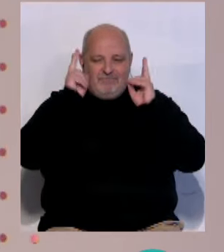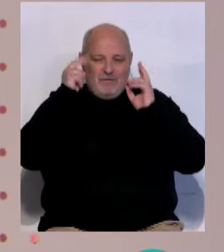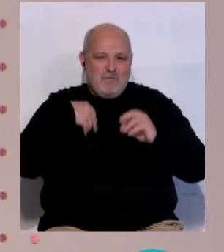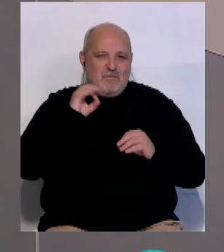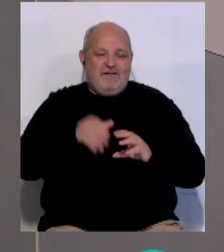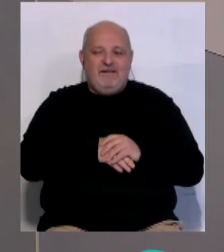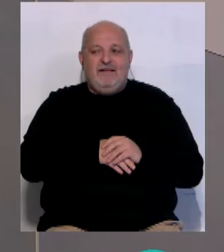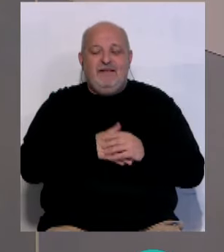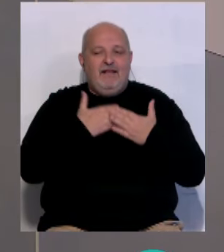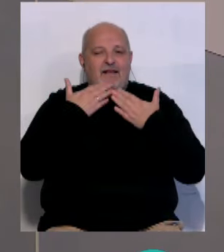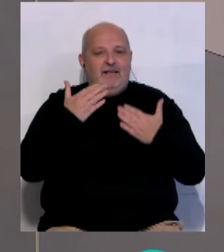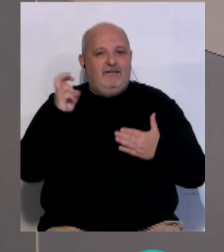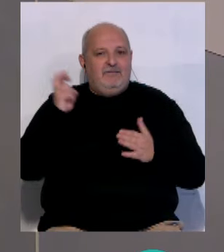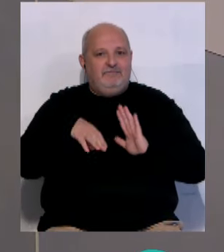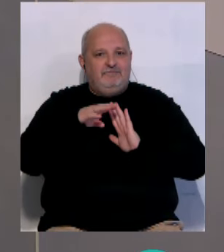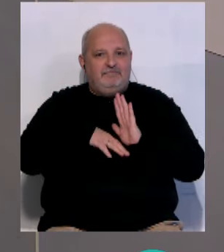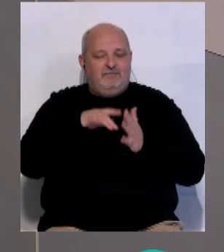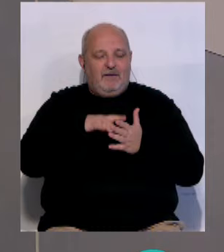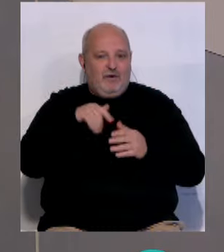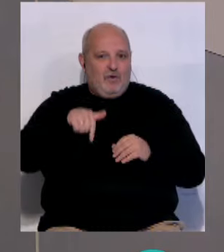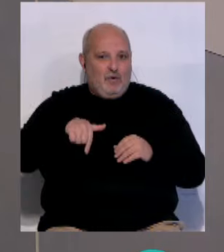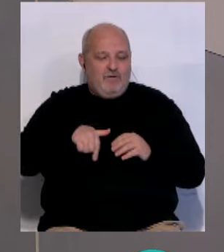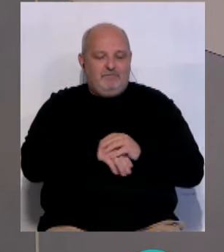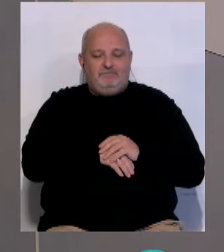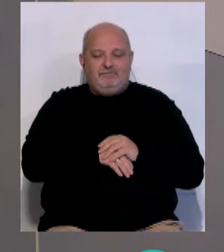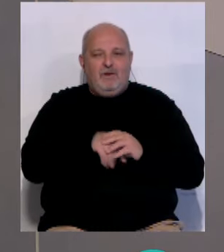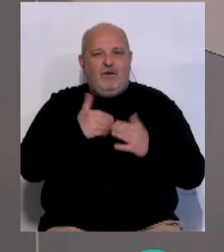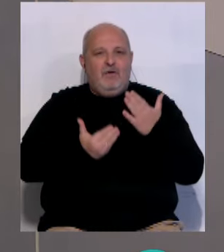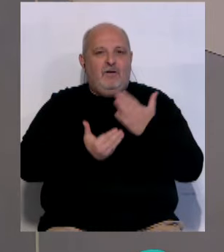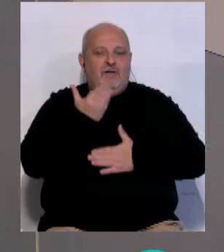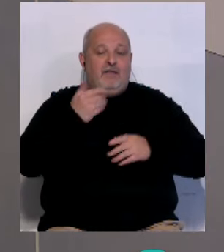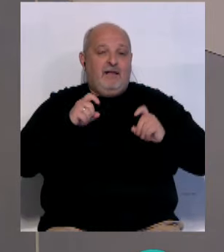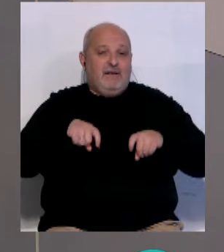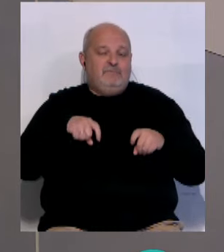agradecidos como siempre de que nos acompañes en el día de hoy hoy jornada de de descanso y lo que